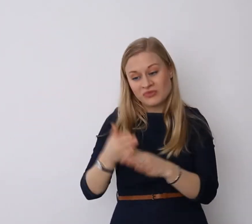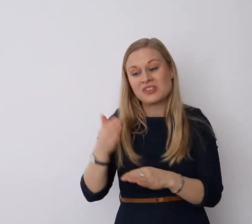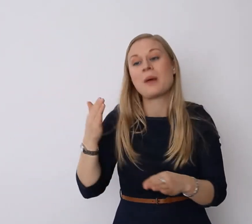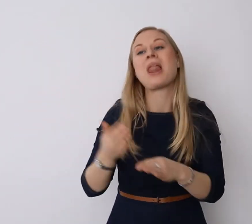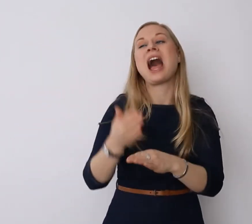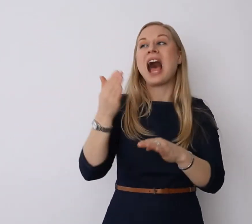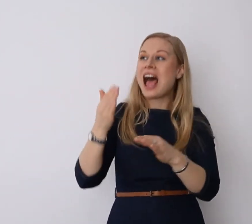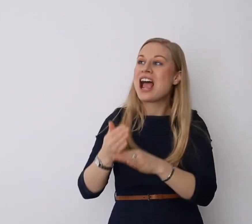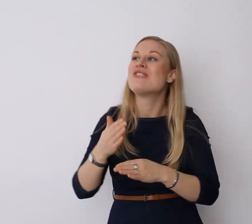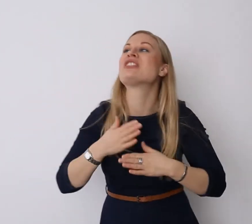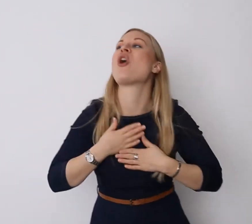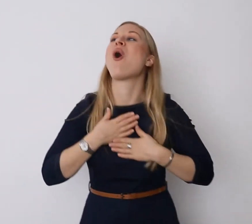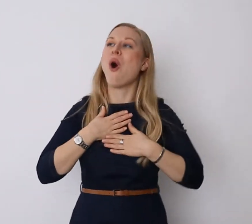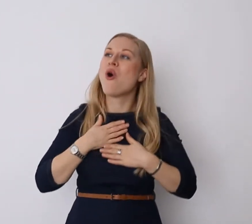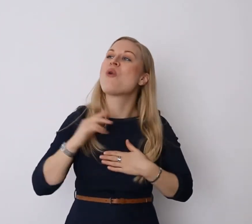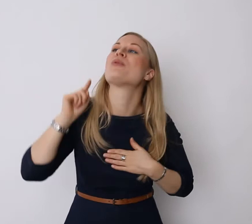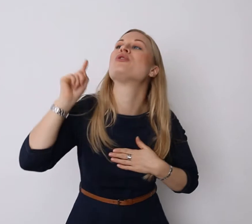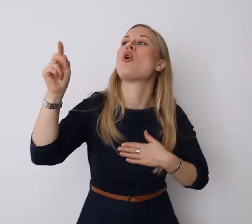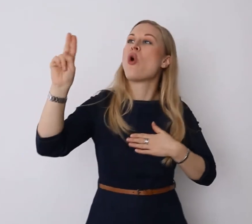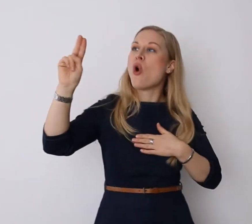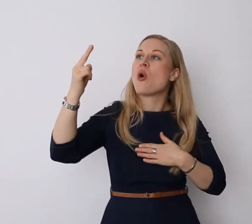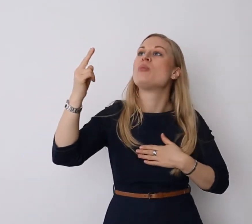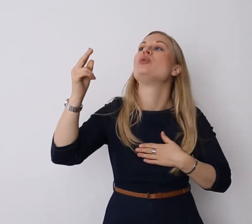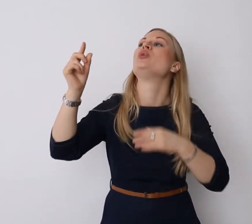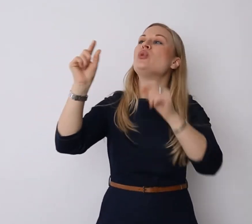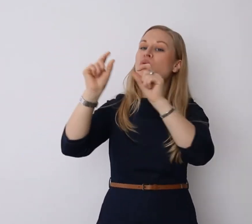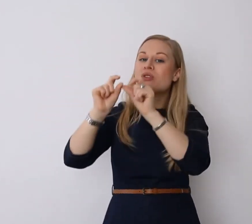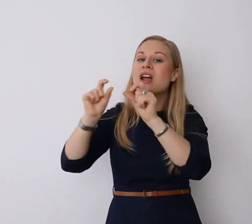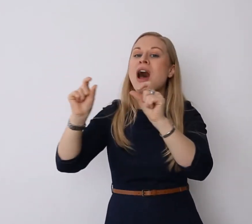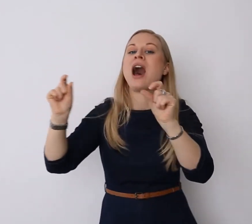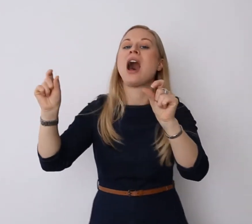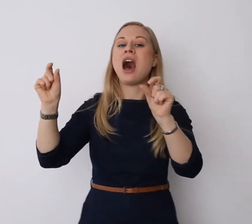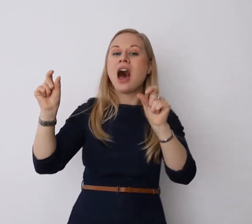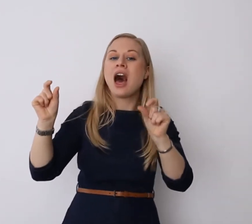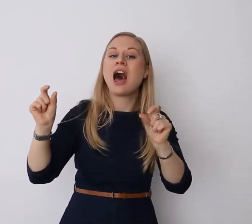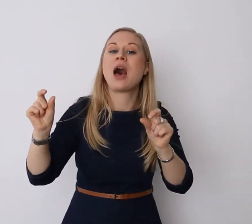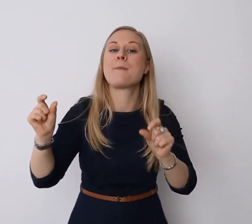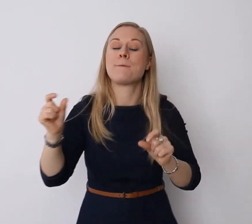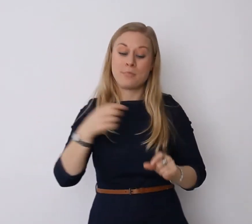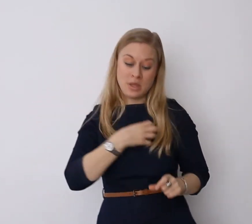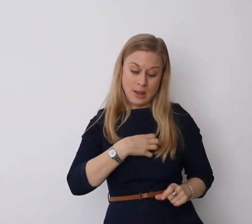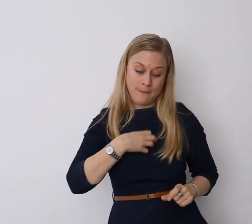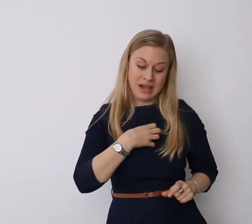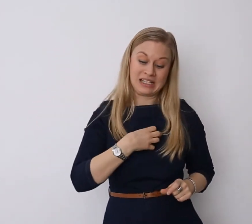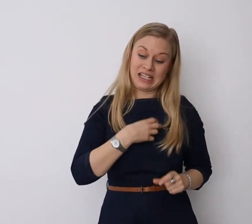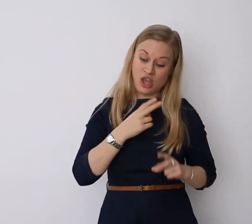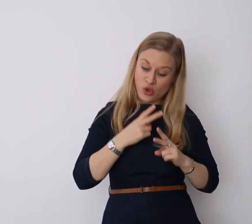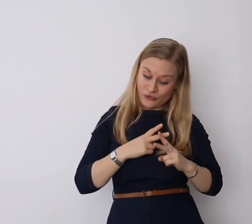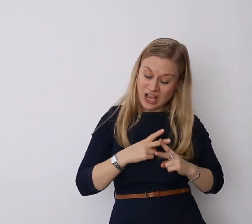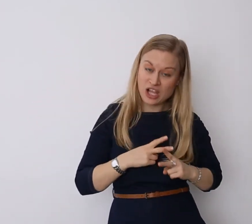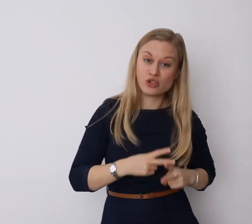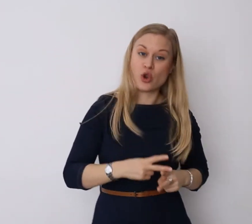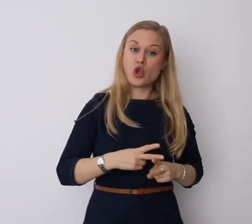dan blijf ik hopen op uw Naam. Mijn ziel vindt rust,